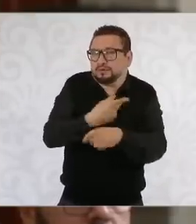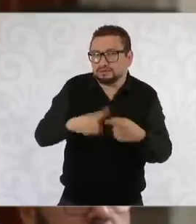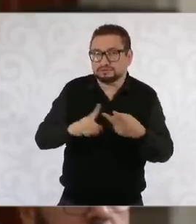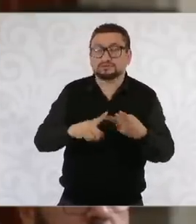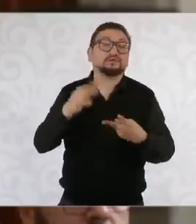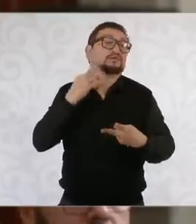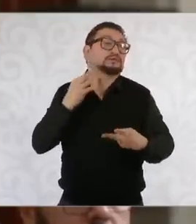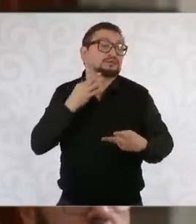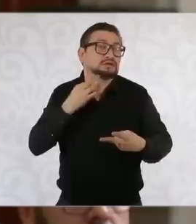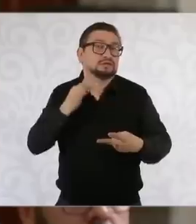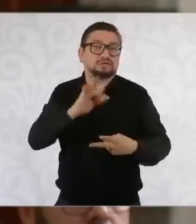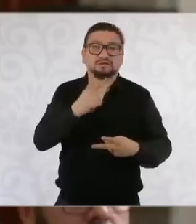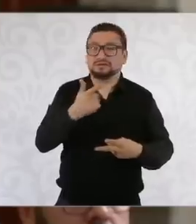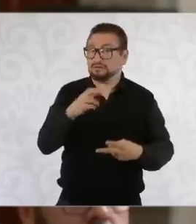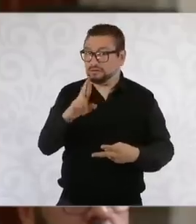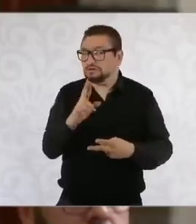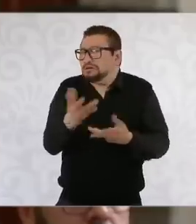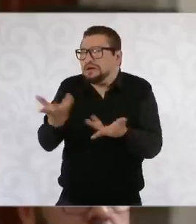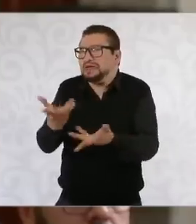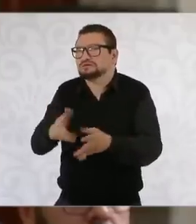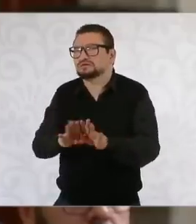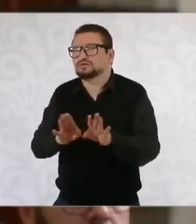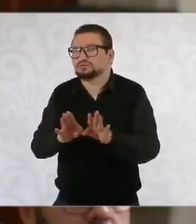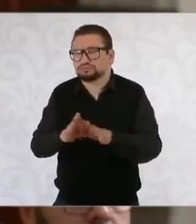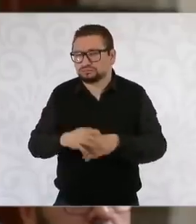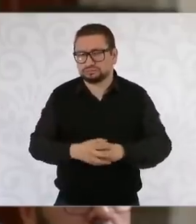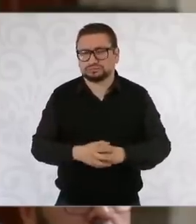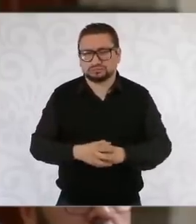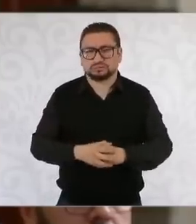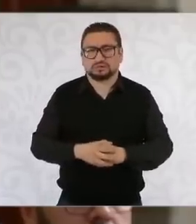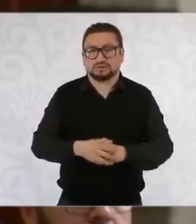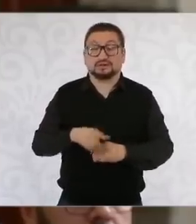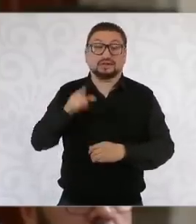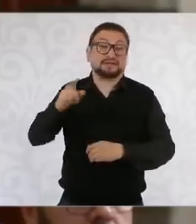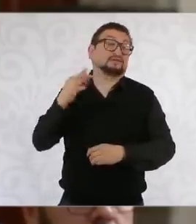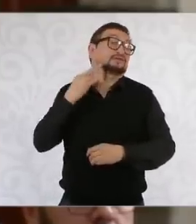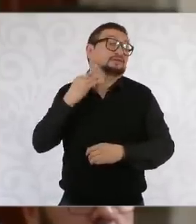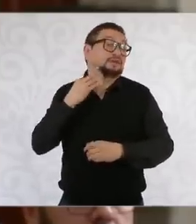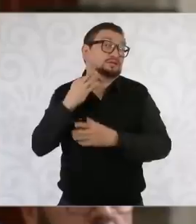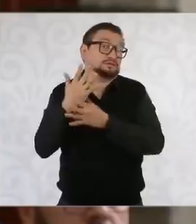general de la república al respecto porque también menciona que la fiscalía había solicitado cierto